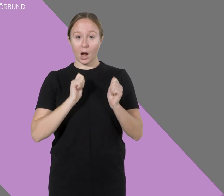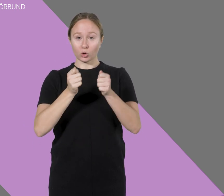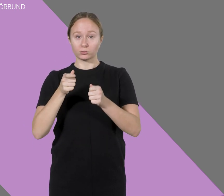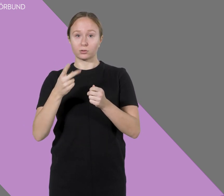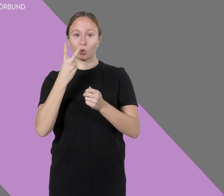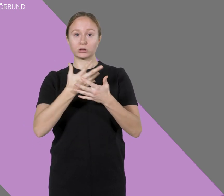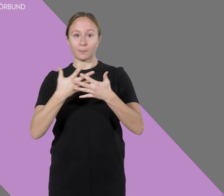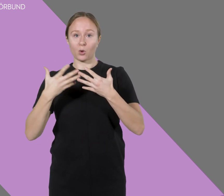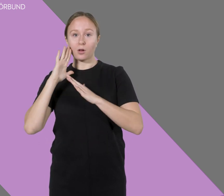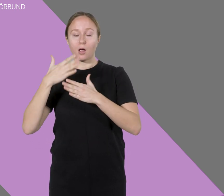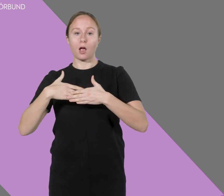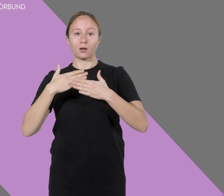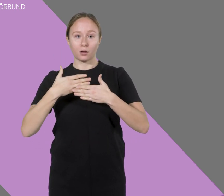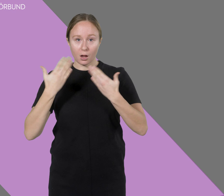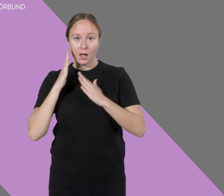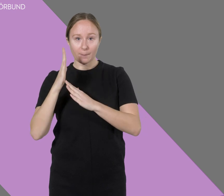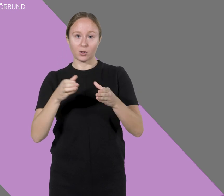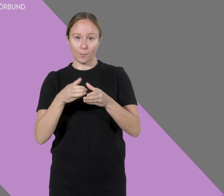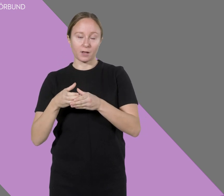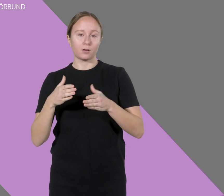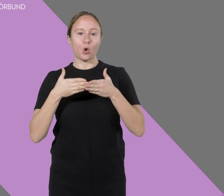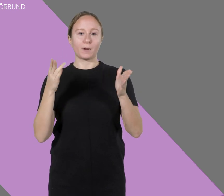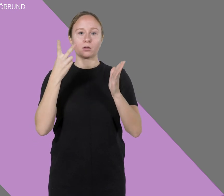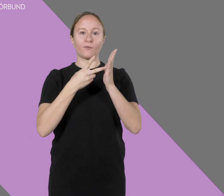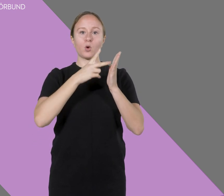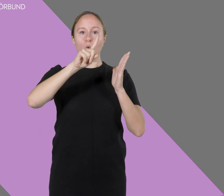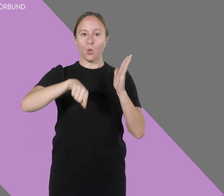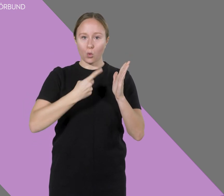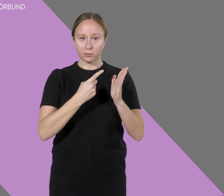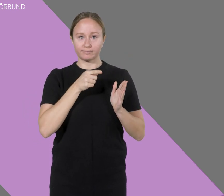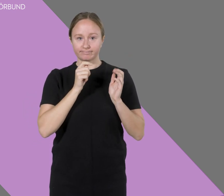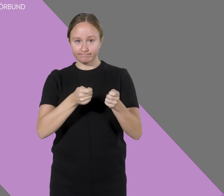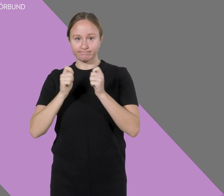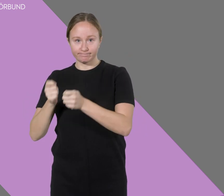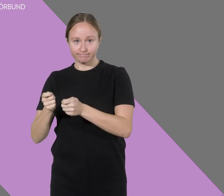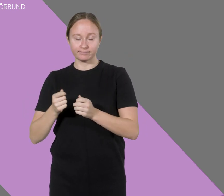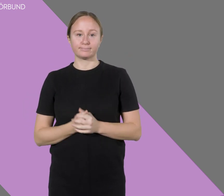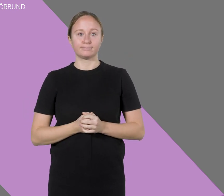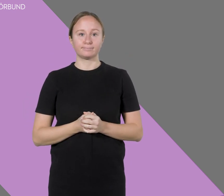Ansökan till de tvåspråkiga daghems- grupperna ordnas två gånger om året.